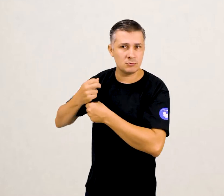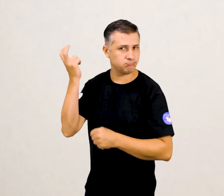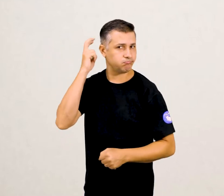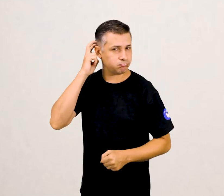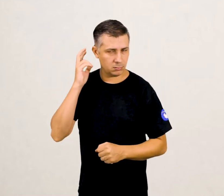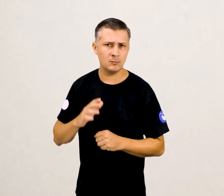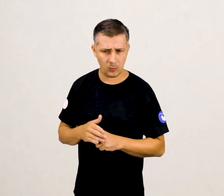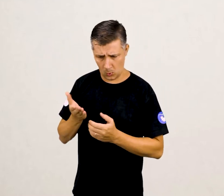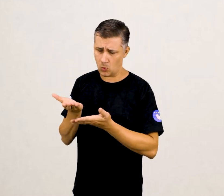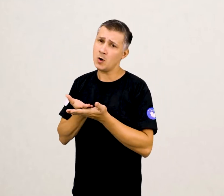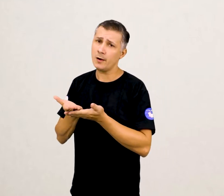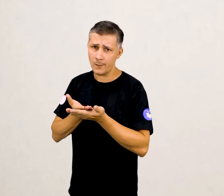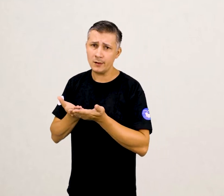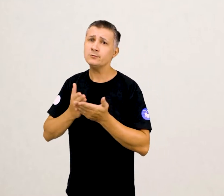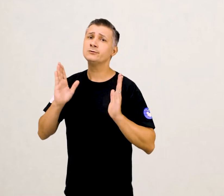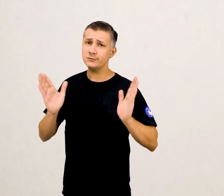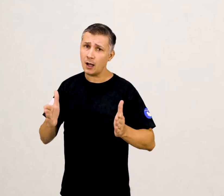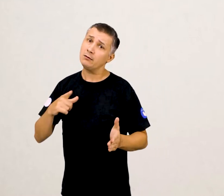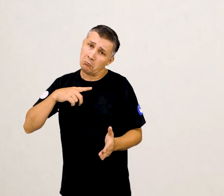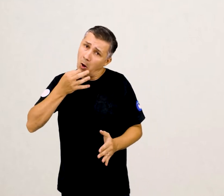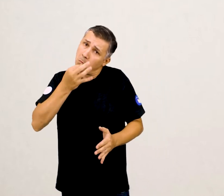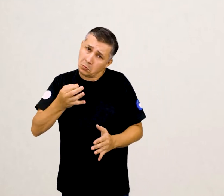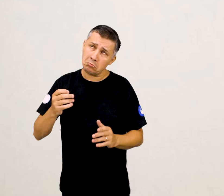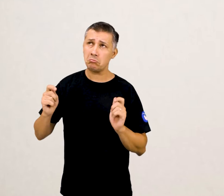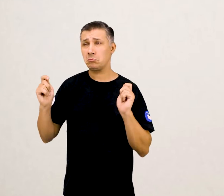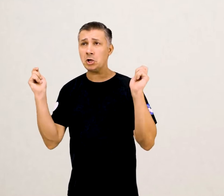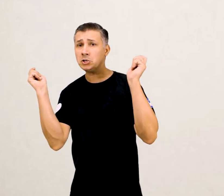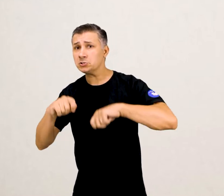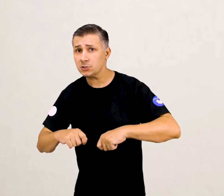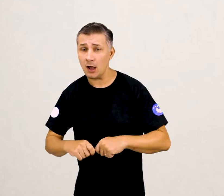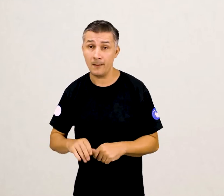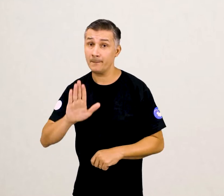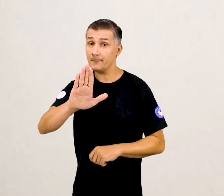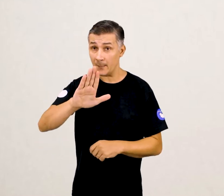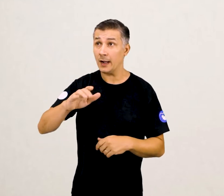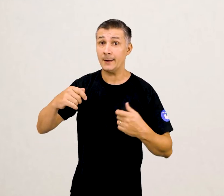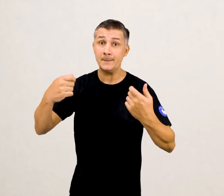Esse é um tratamento que tem se revelado uma opção viável tendo, porém, o inconveniente